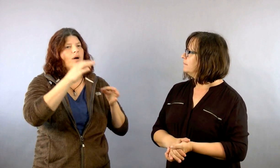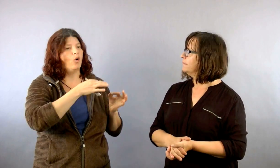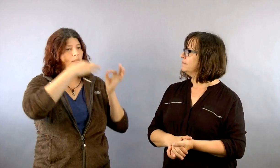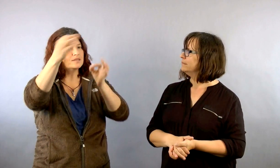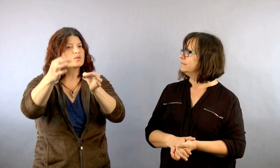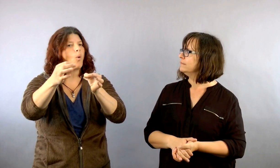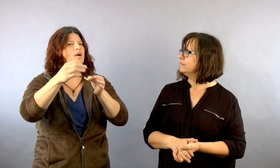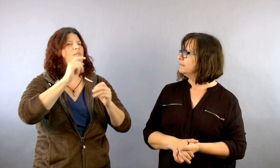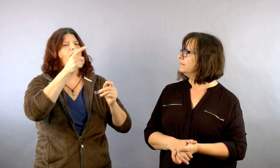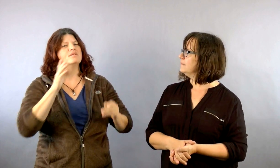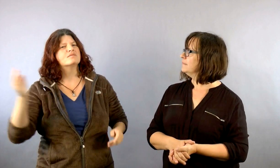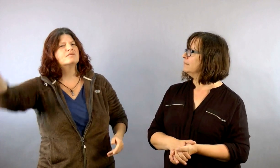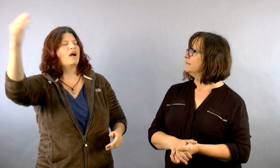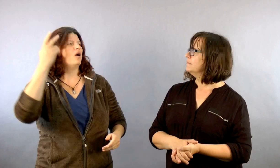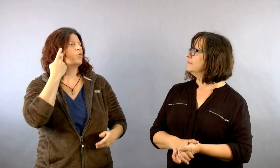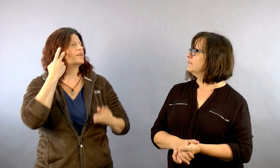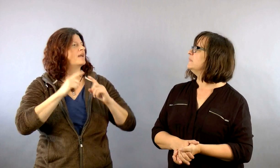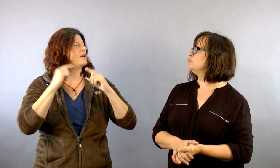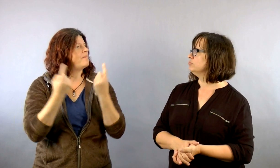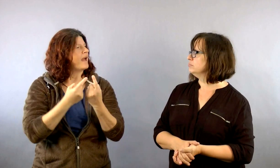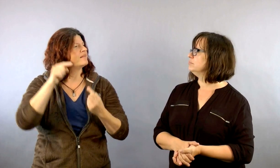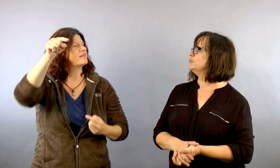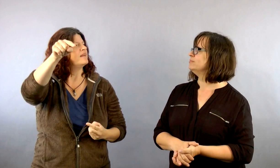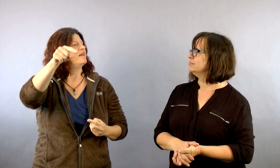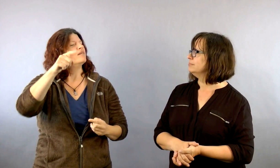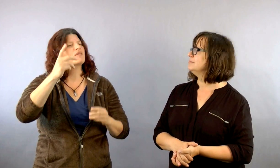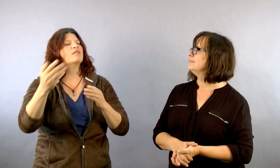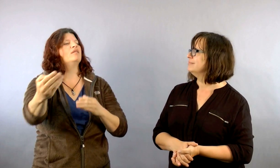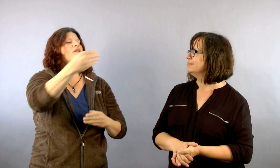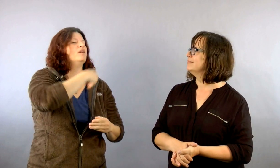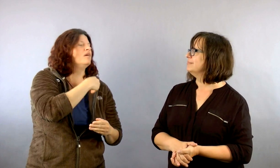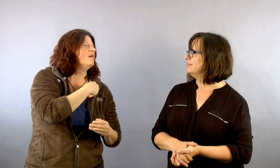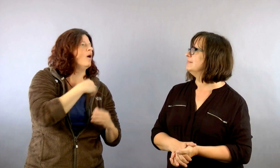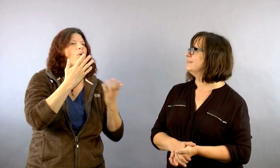Wenn zum Beispiel jemand umzieht, mussten wir bisher umständlich bei der Wohnort-Gemeinde nachfragen